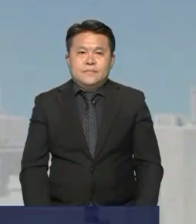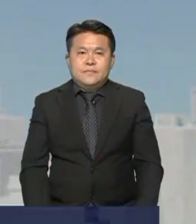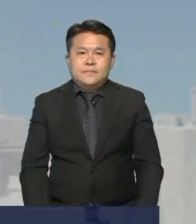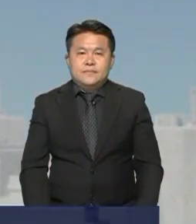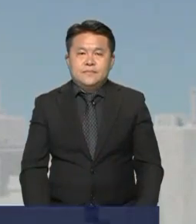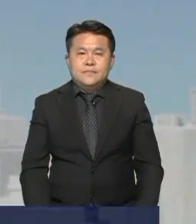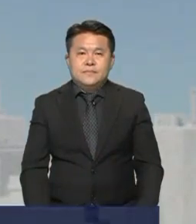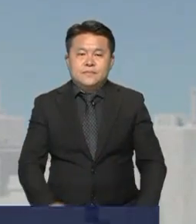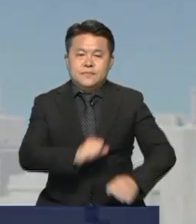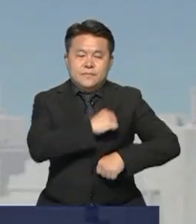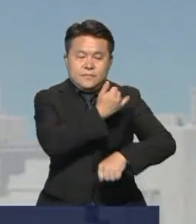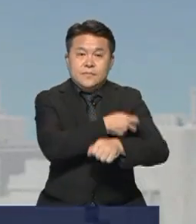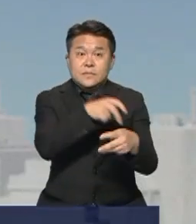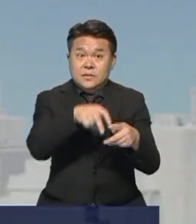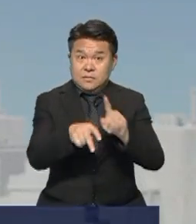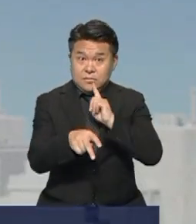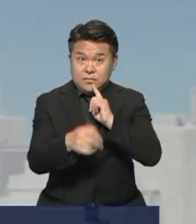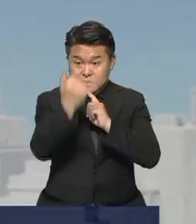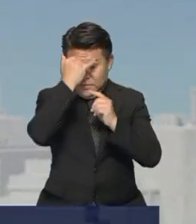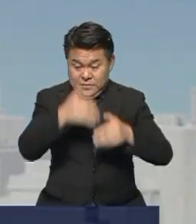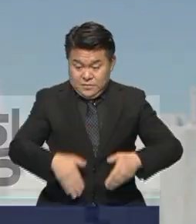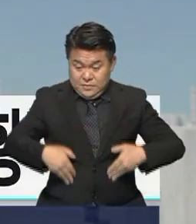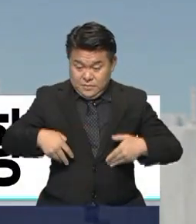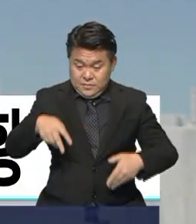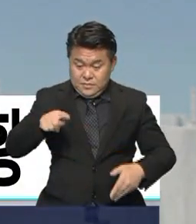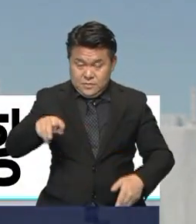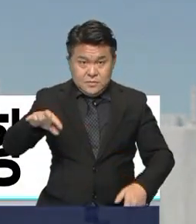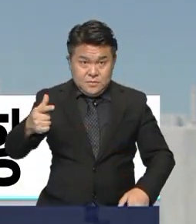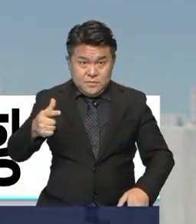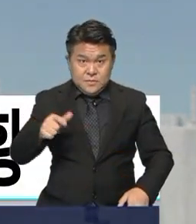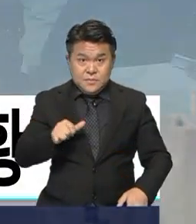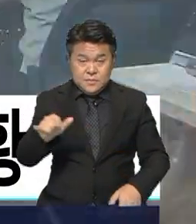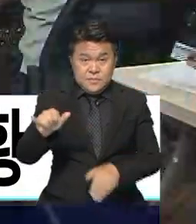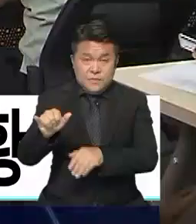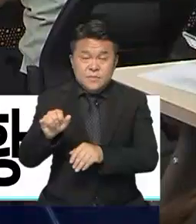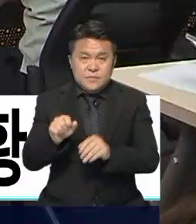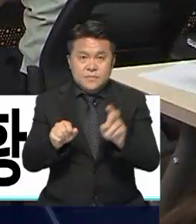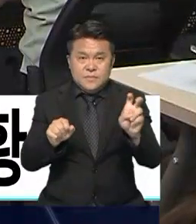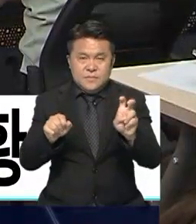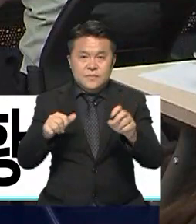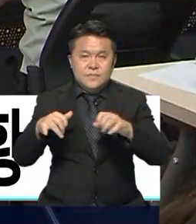(앵커) 군 인권센터가 충남 서산 공군 20 전투비행단에서 숨진 여군 부사관, 강모